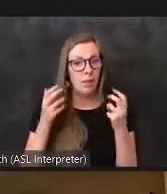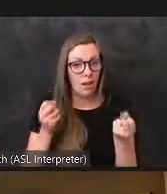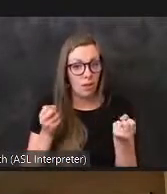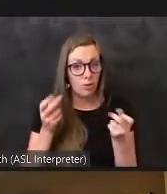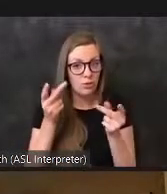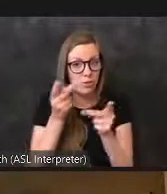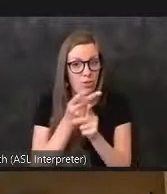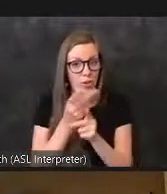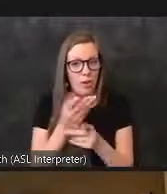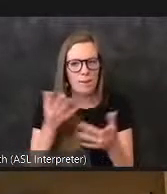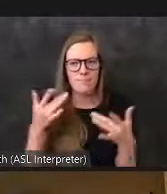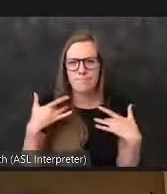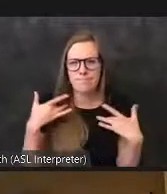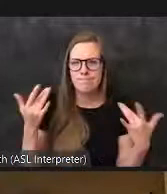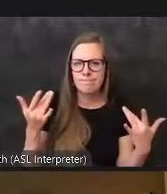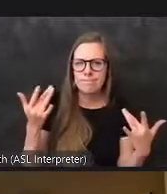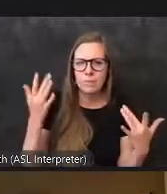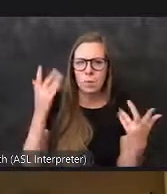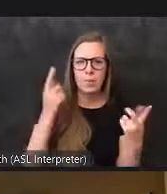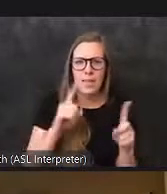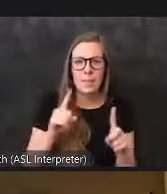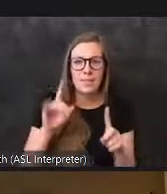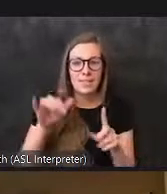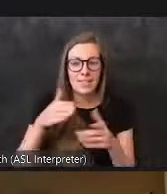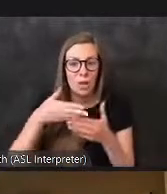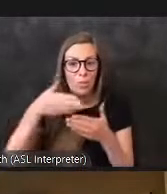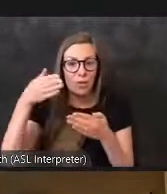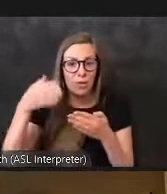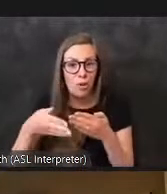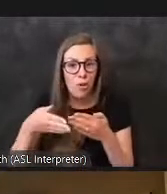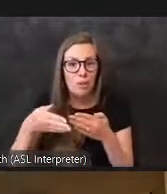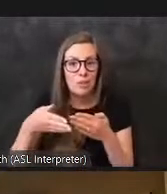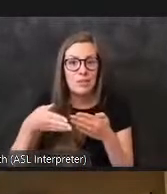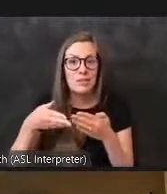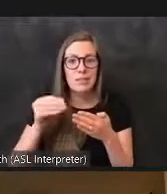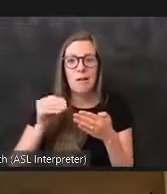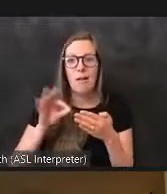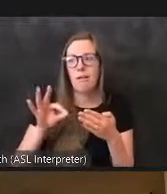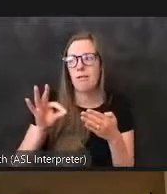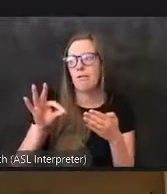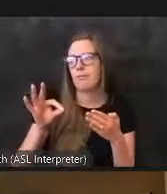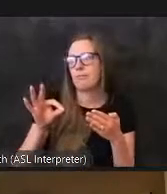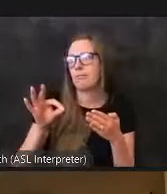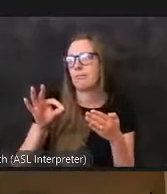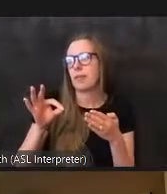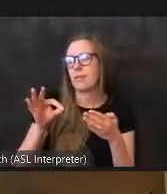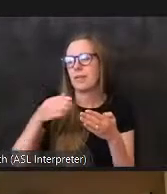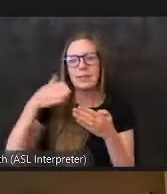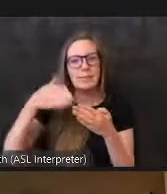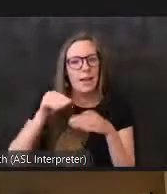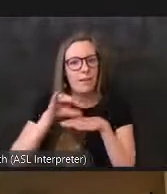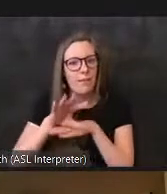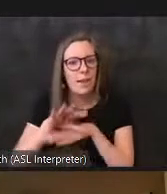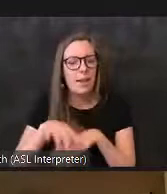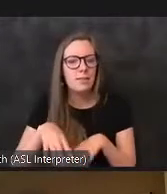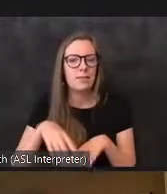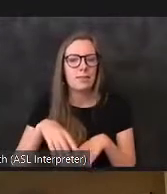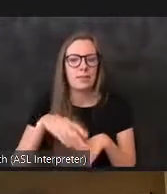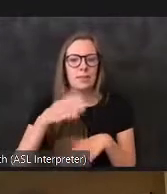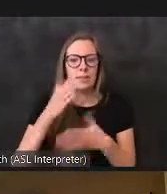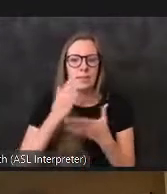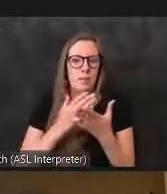Averiguar qué realmente sucede ahí como un resultado de tal vez un efecto secundario